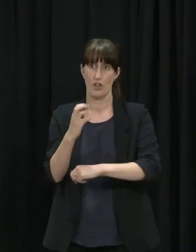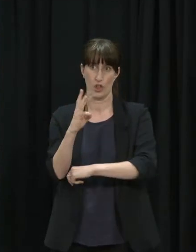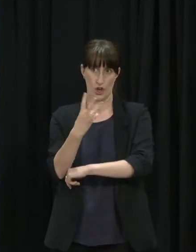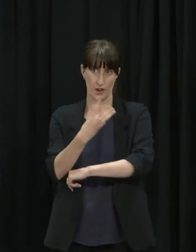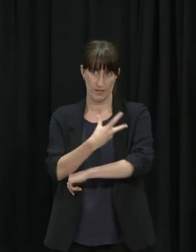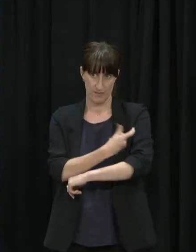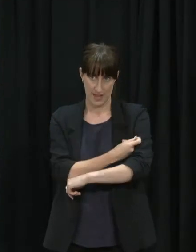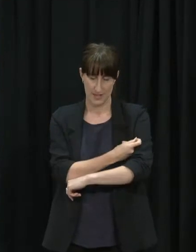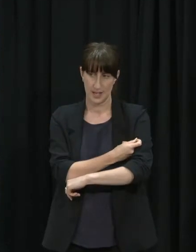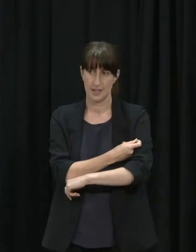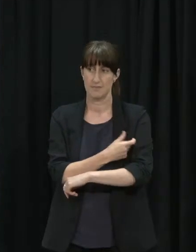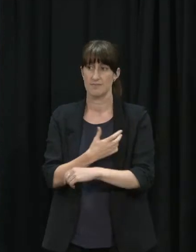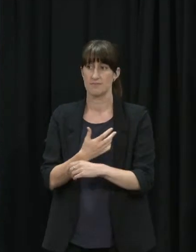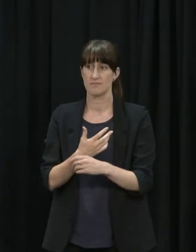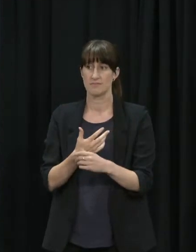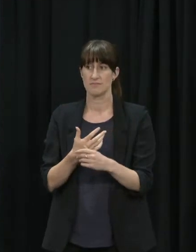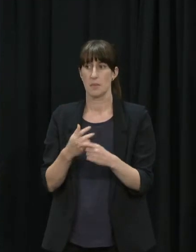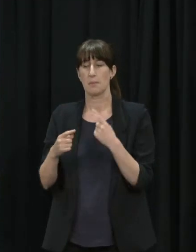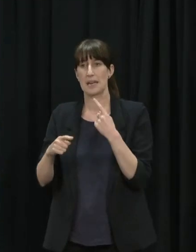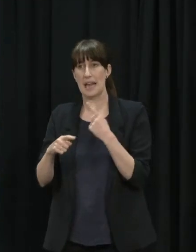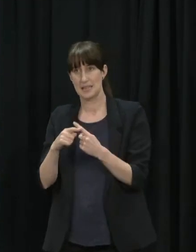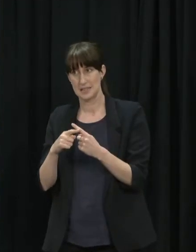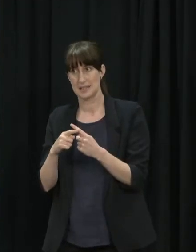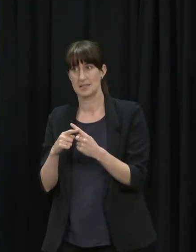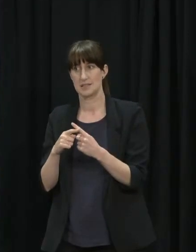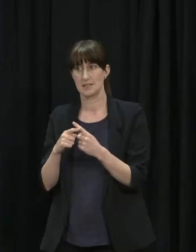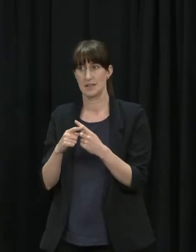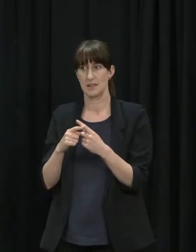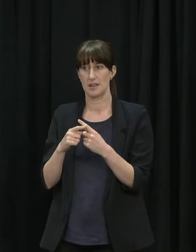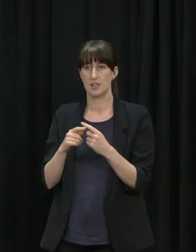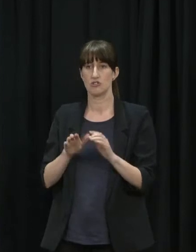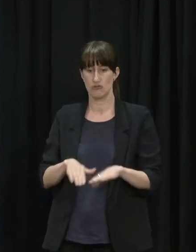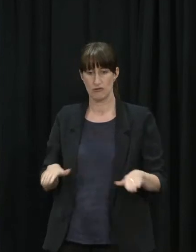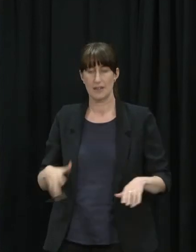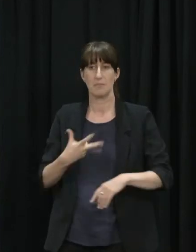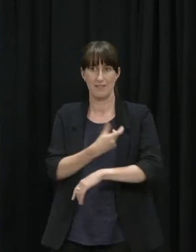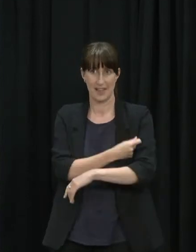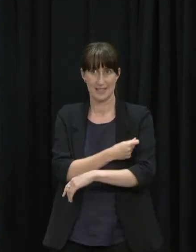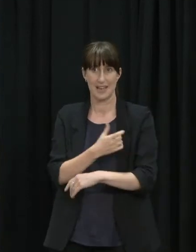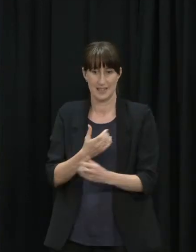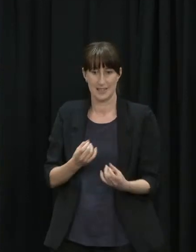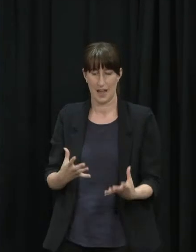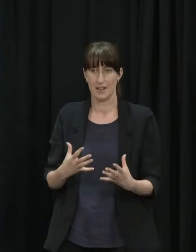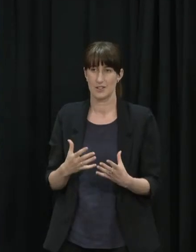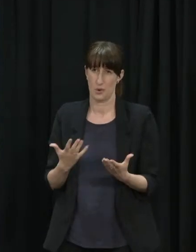tikanga ka taea e taatau he kaupapa whakatairanga hinga, ka taea he pai rawa atu me te